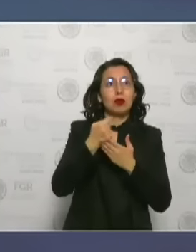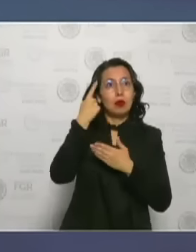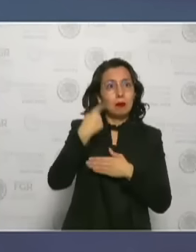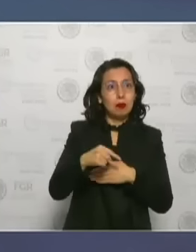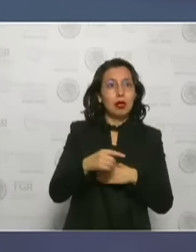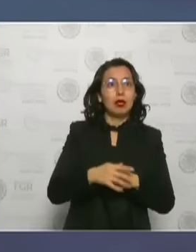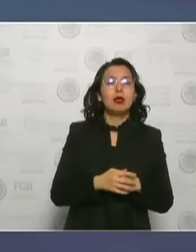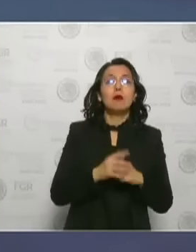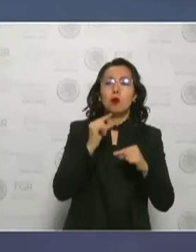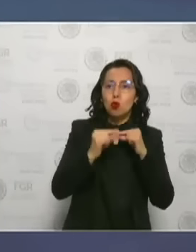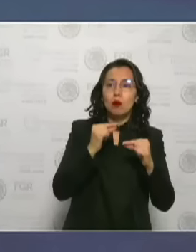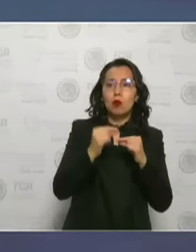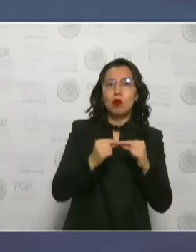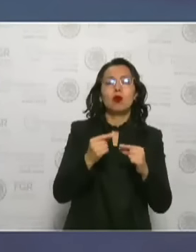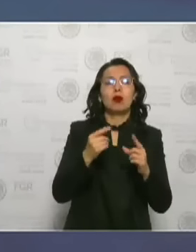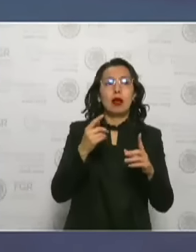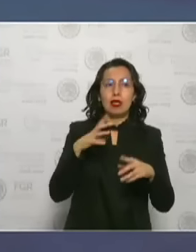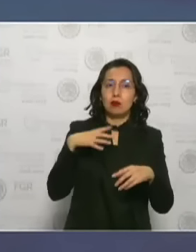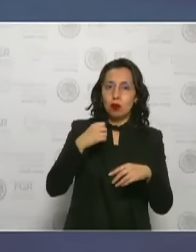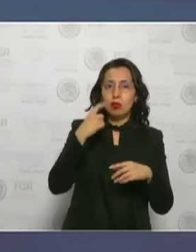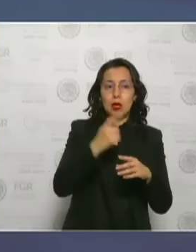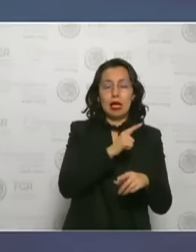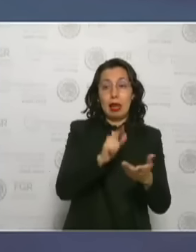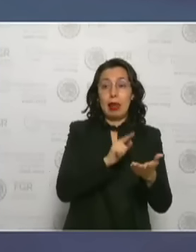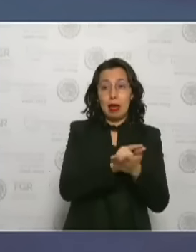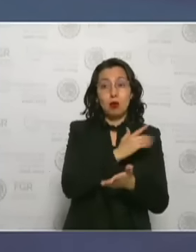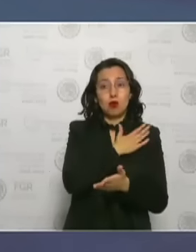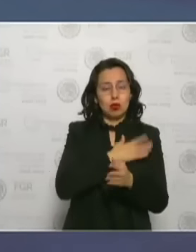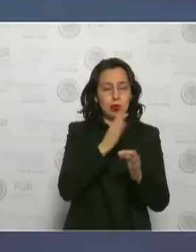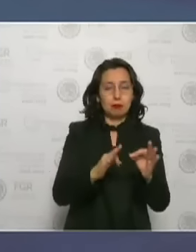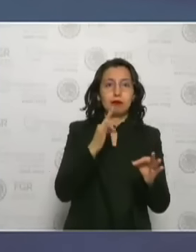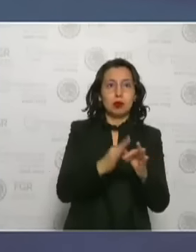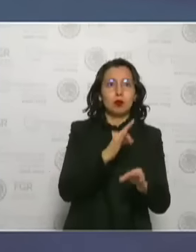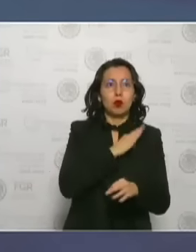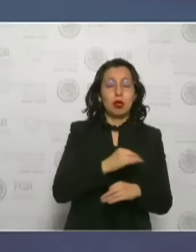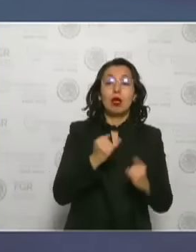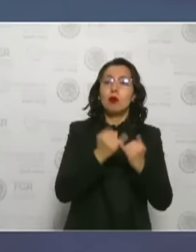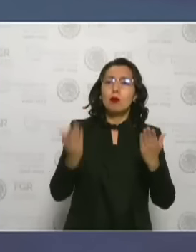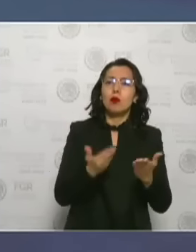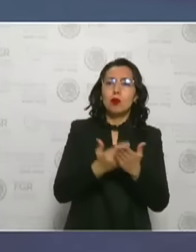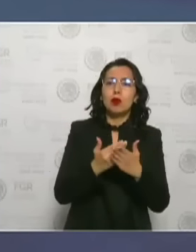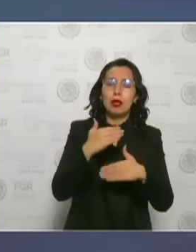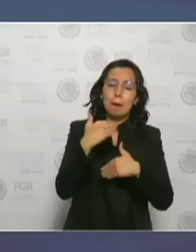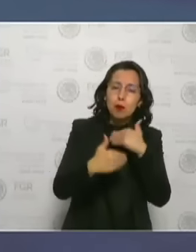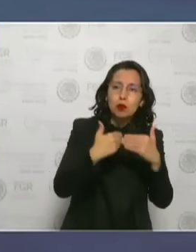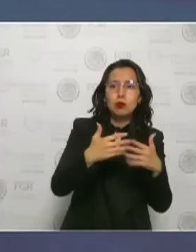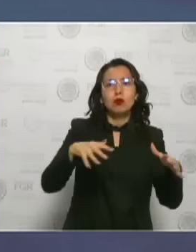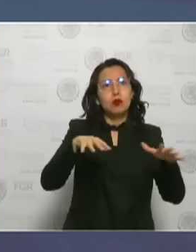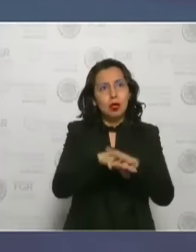la procuración de justicia. También propone una transformación de procesos junto con el desarrollo